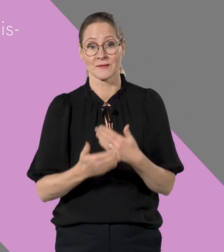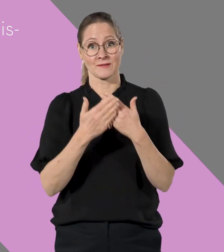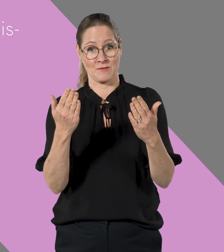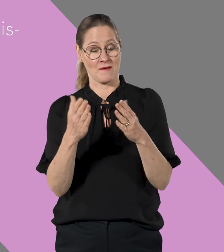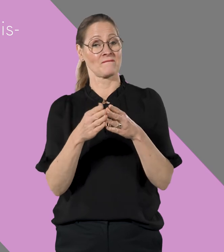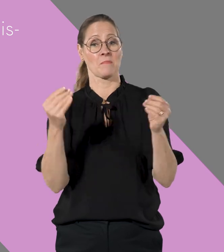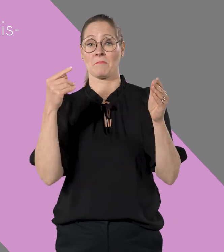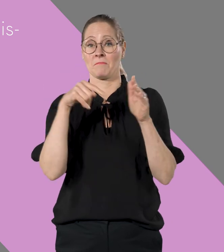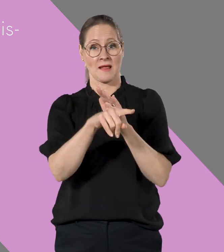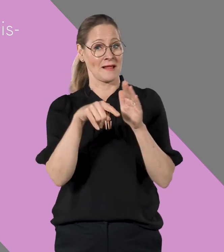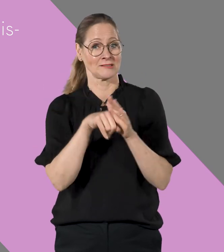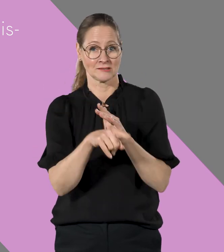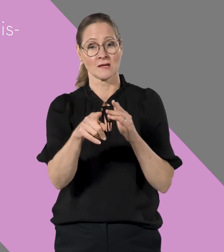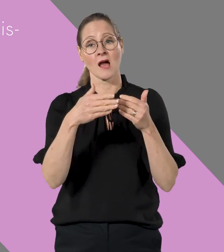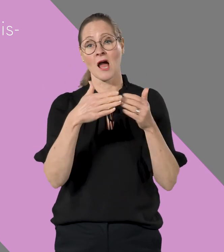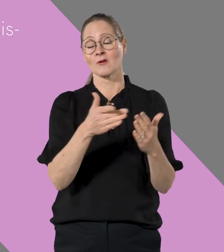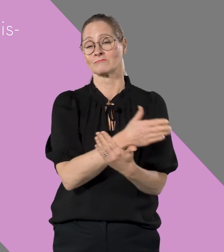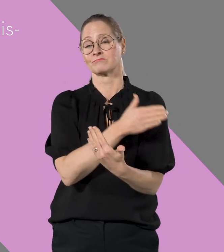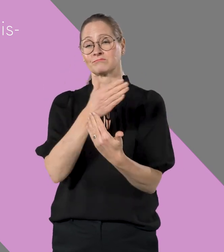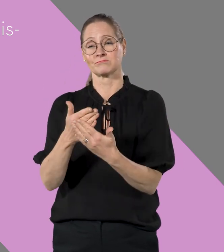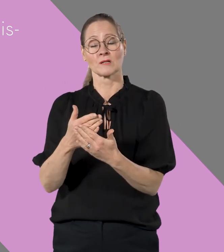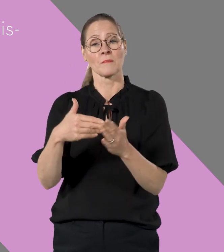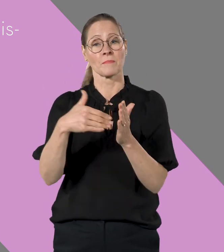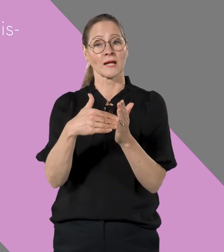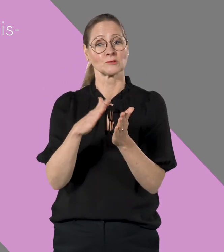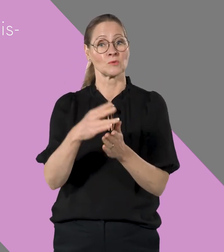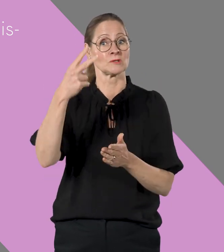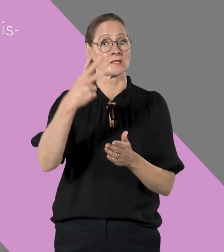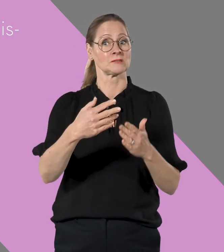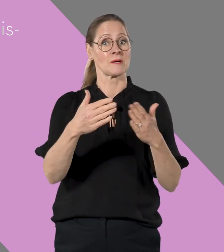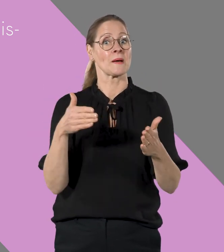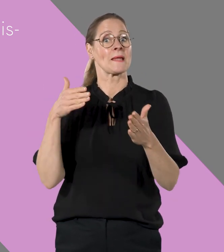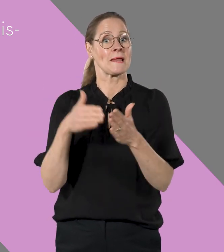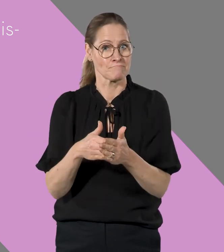Näyttelyyn vapaa pääsy ja se on avoinna 20.11. saakka, -